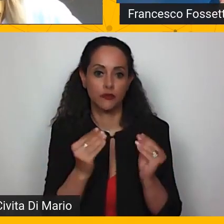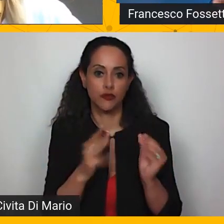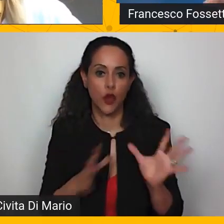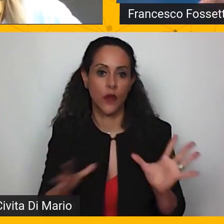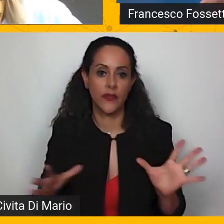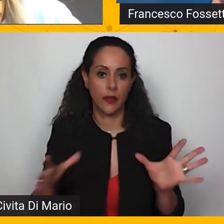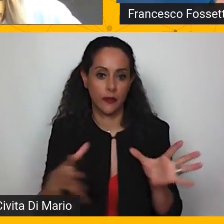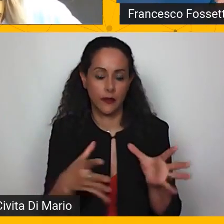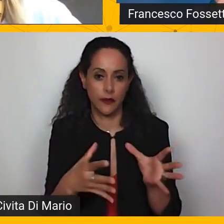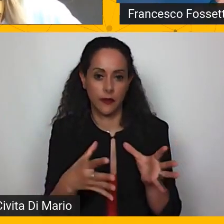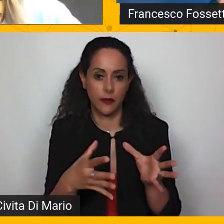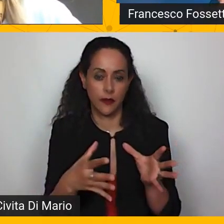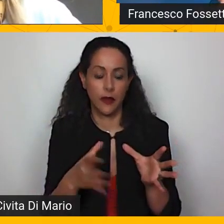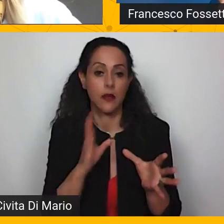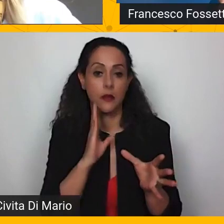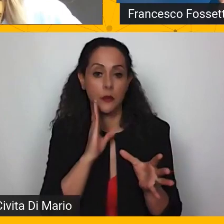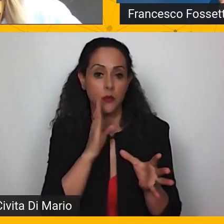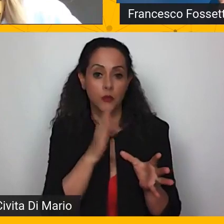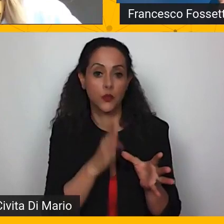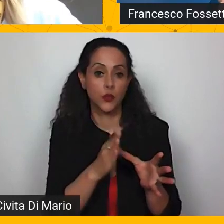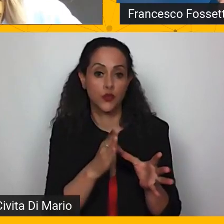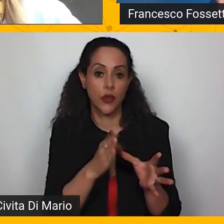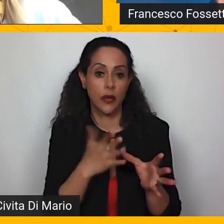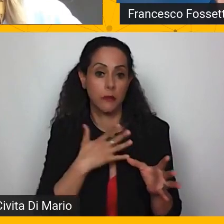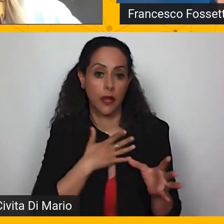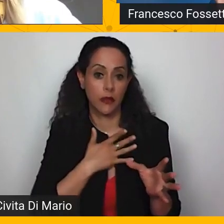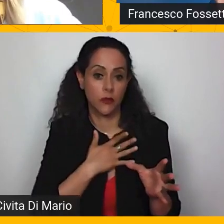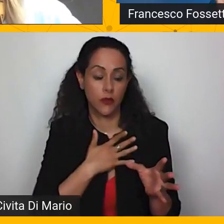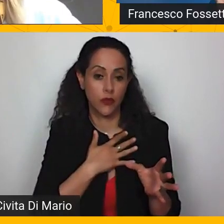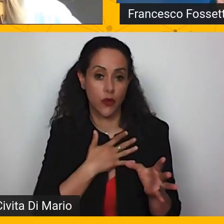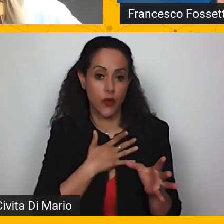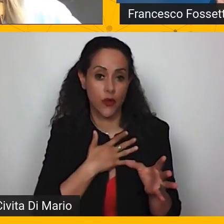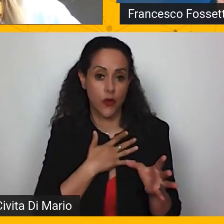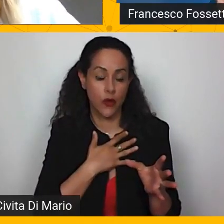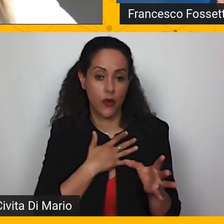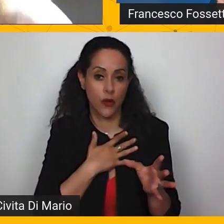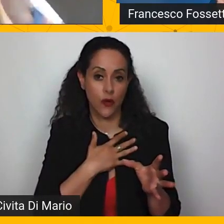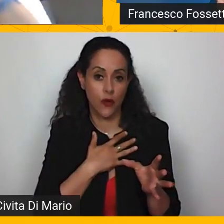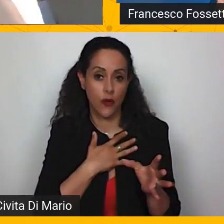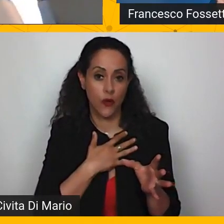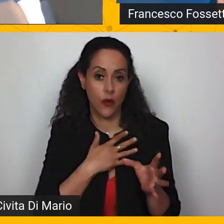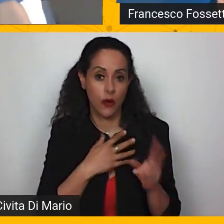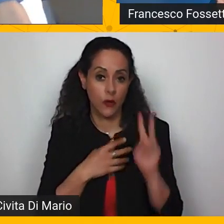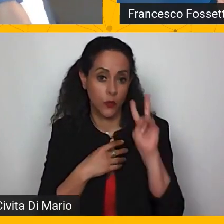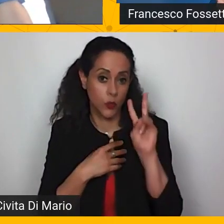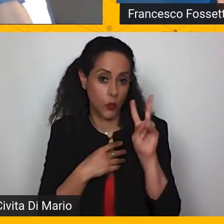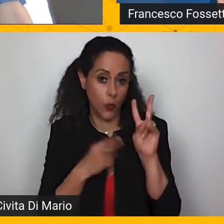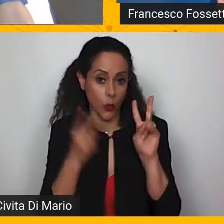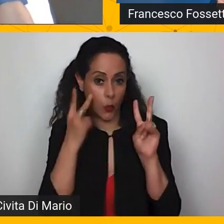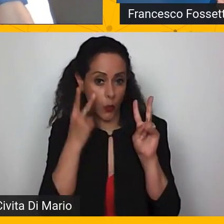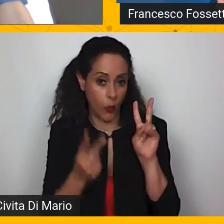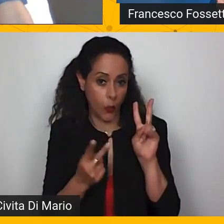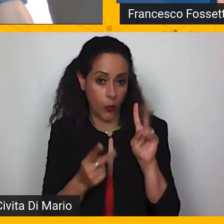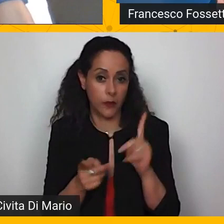giovani ehm e il suggerimento che io appunto posso dare è di